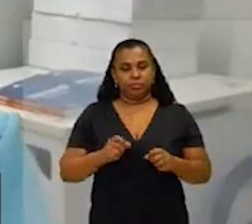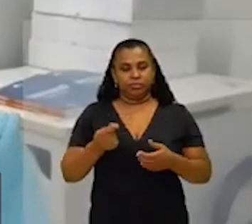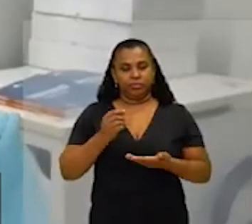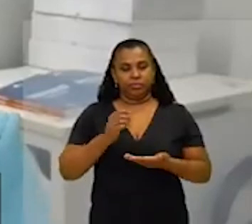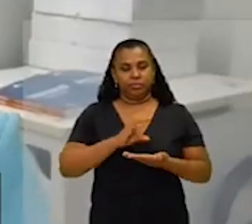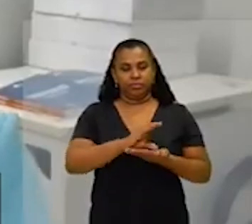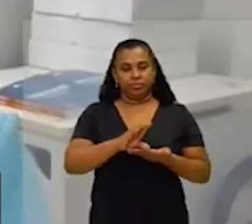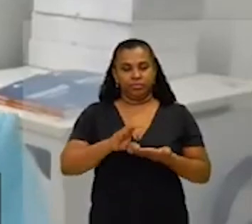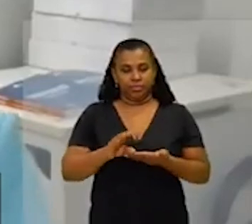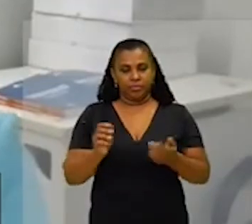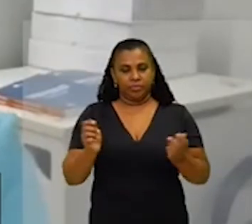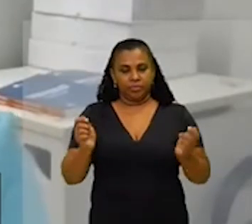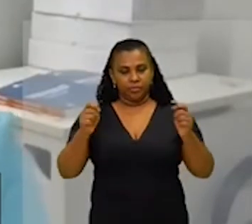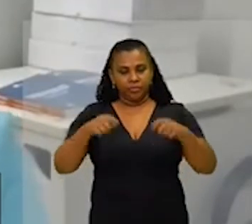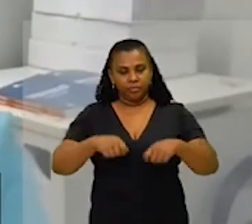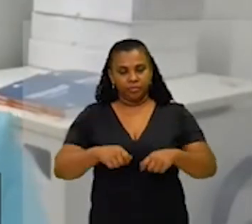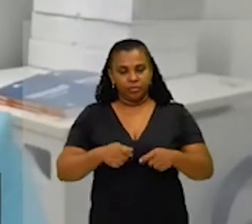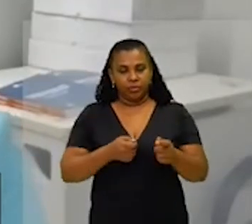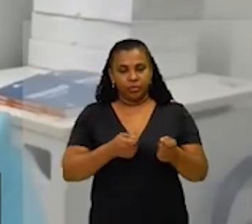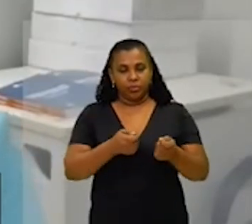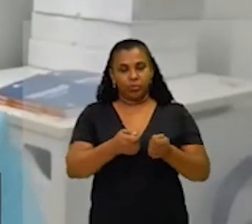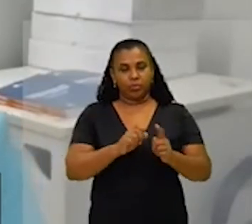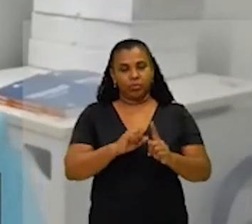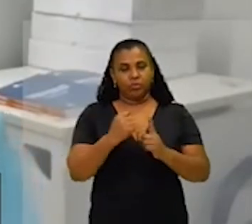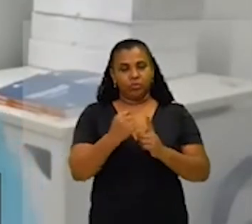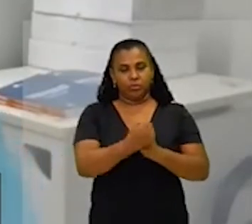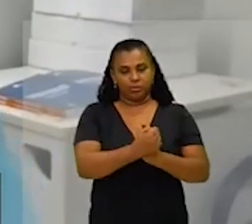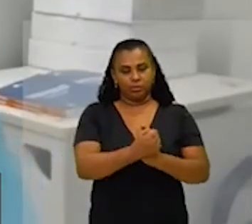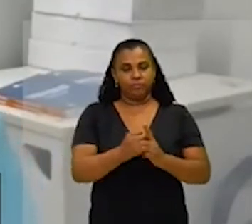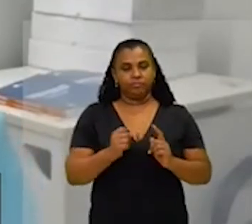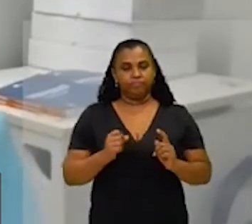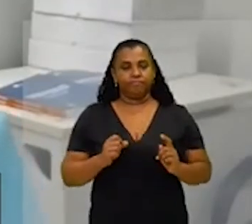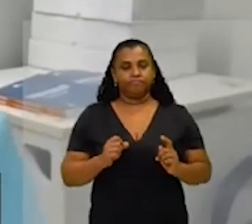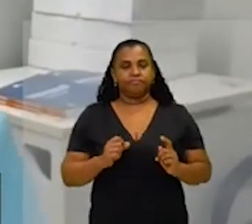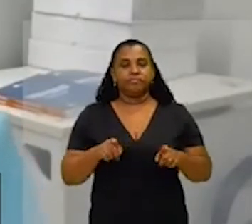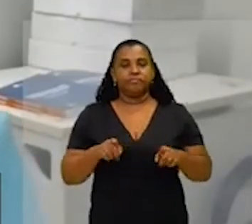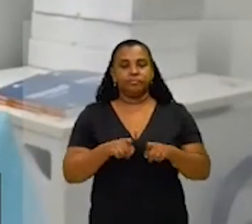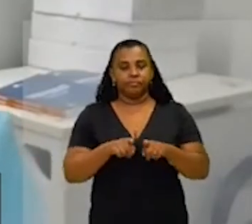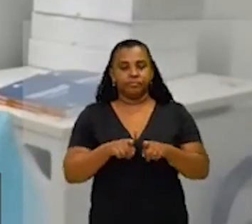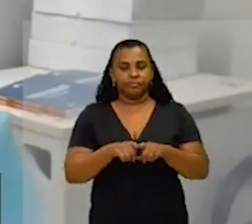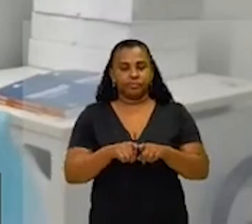e facilitar o controle social adoção se fosse públicos para o financiamento de campanha criou